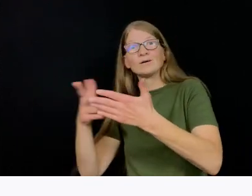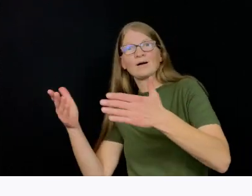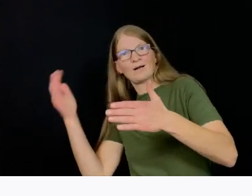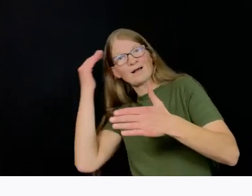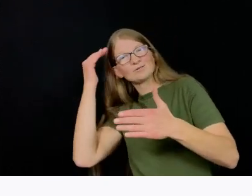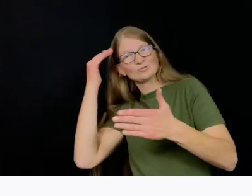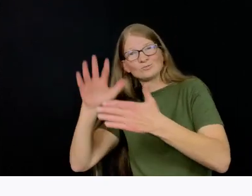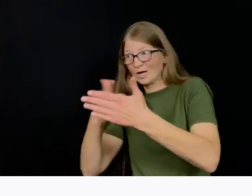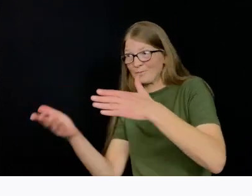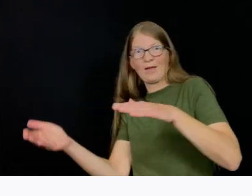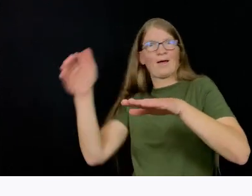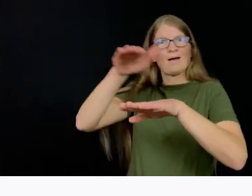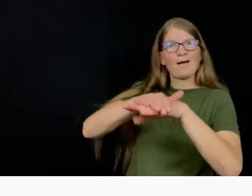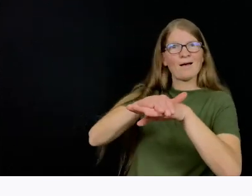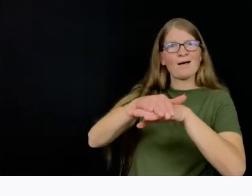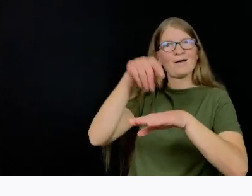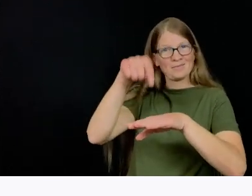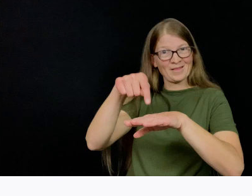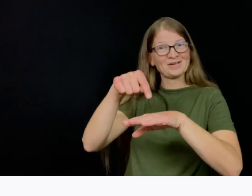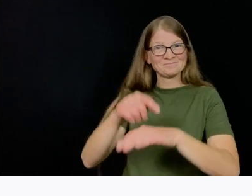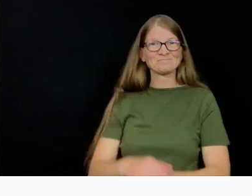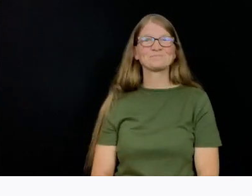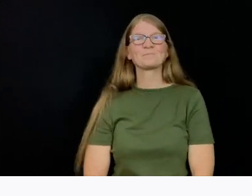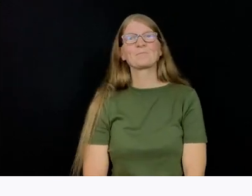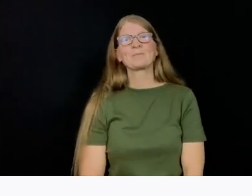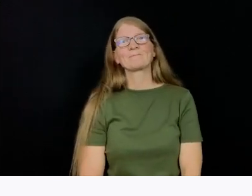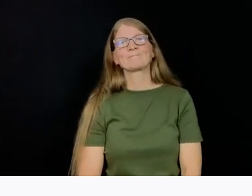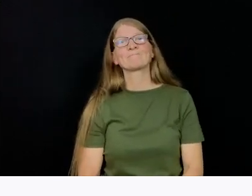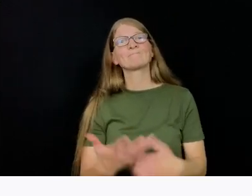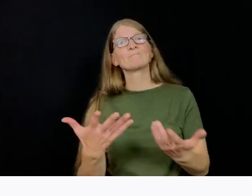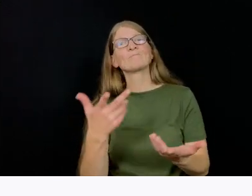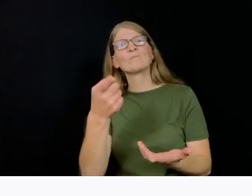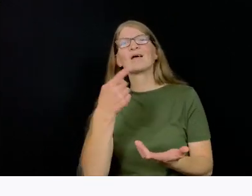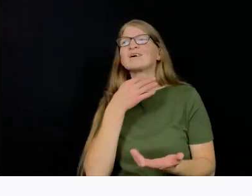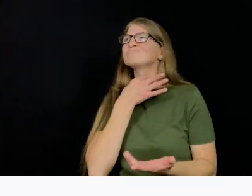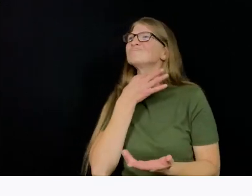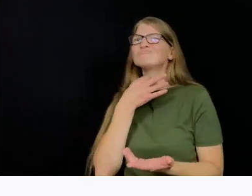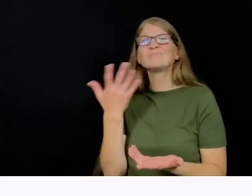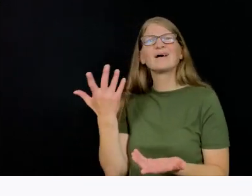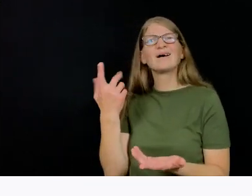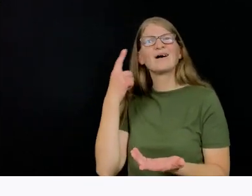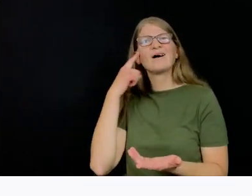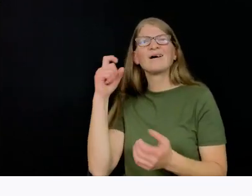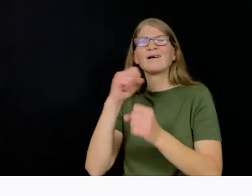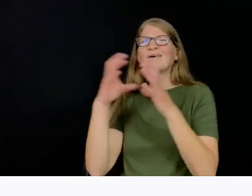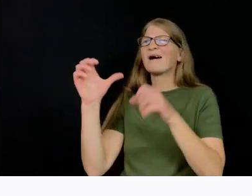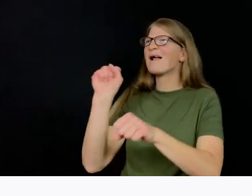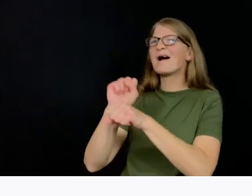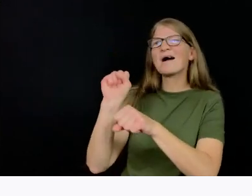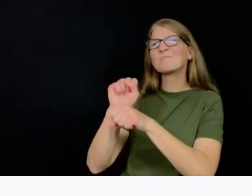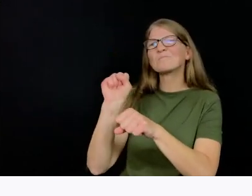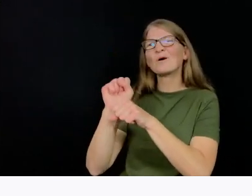لذلك إذا كنتم تريدون معرفة المزيد حول موضوع ما مثل التوظيف في شيكاغو فيمكنكم ببساطة سؤال Google